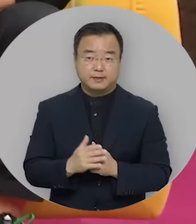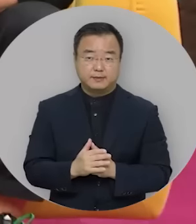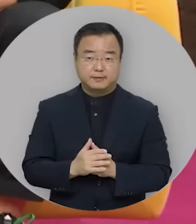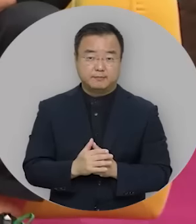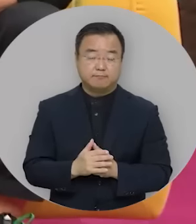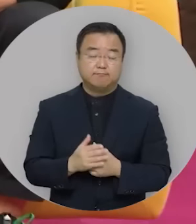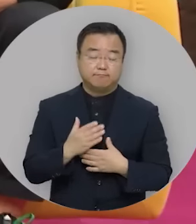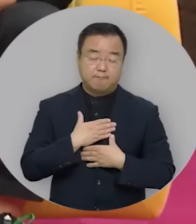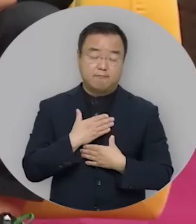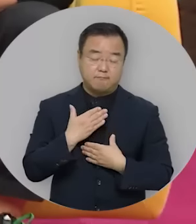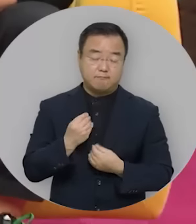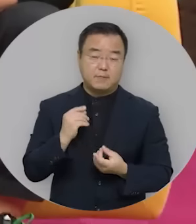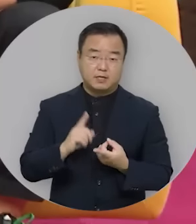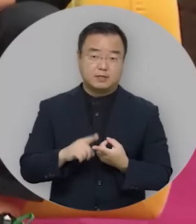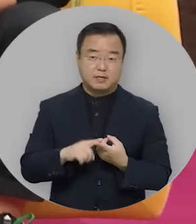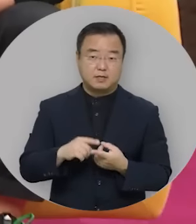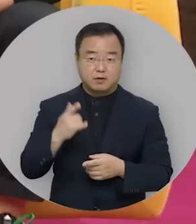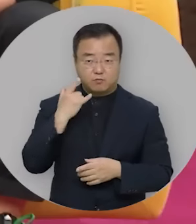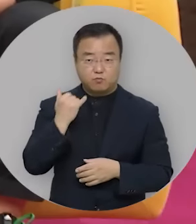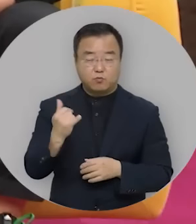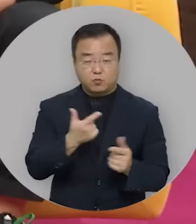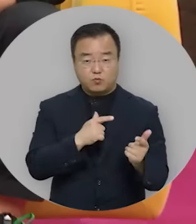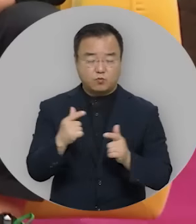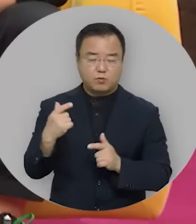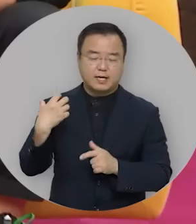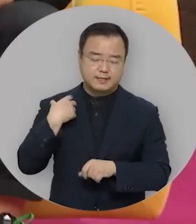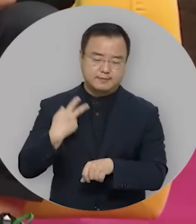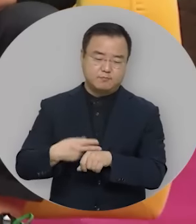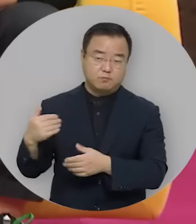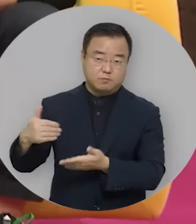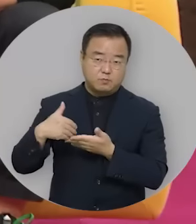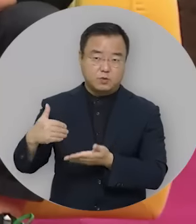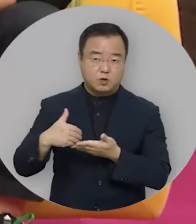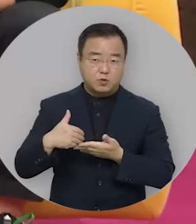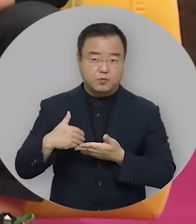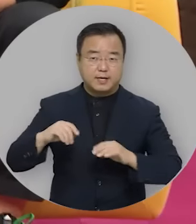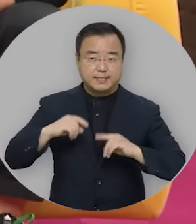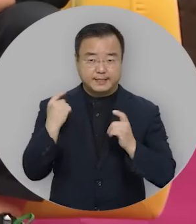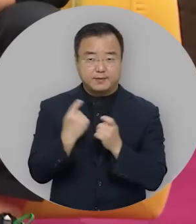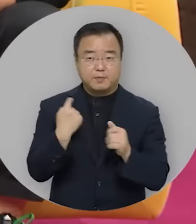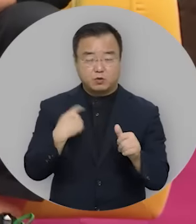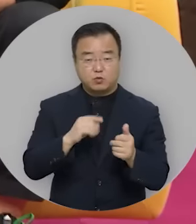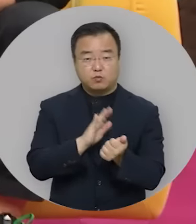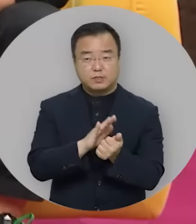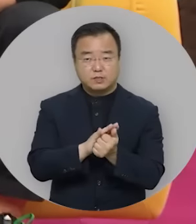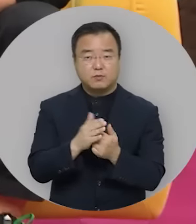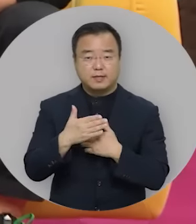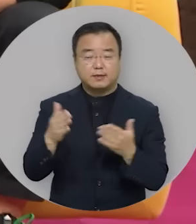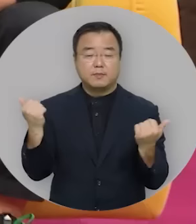그러면 편하게 학부모님들께서 담임선생님께 요청해서 '개별화교육지원팀 협의회를 하겠습니다.'라고 하면